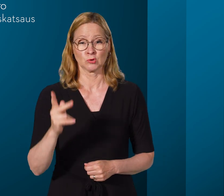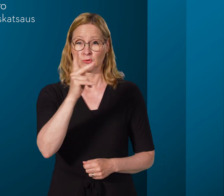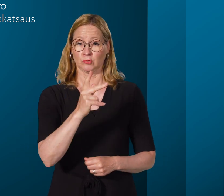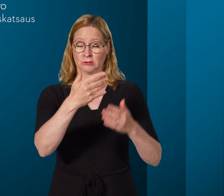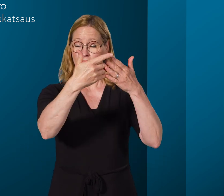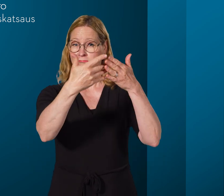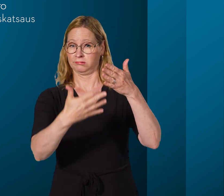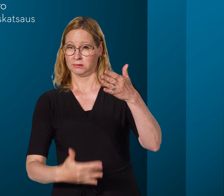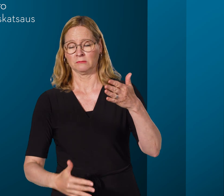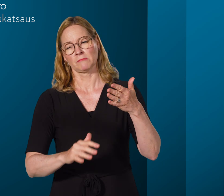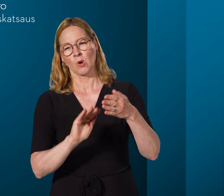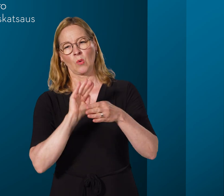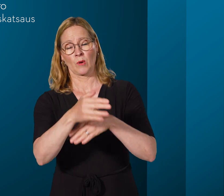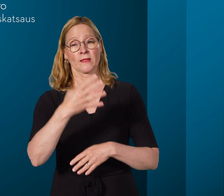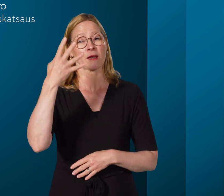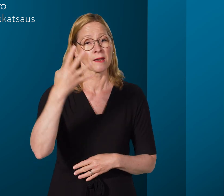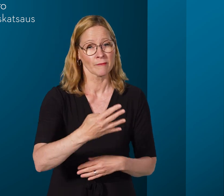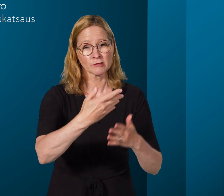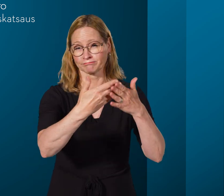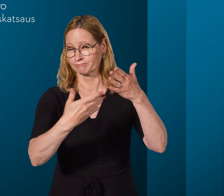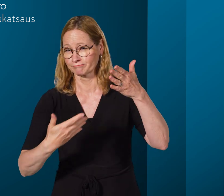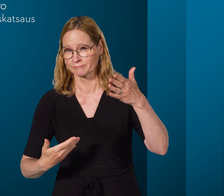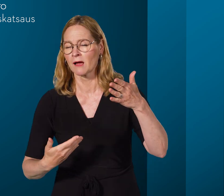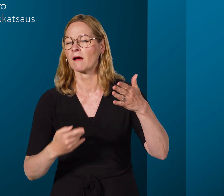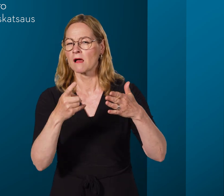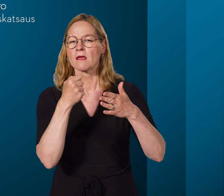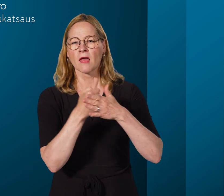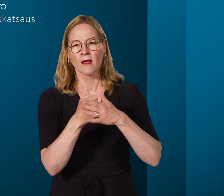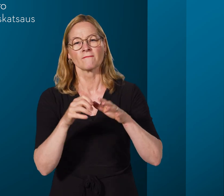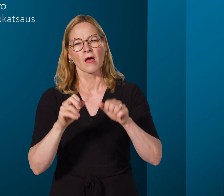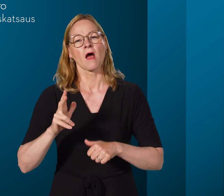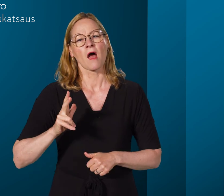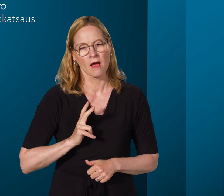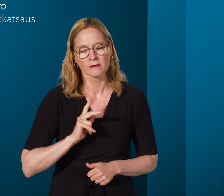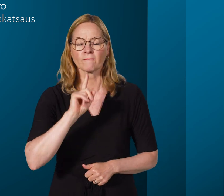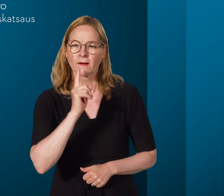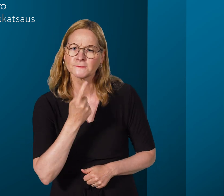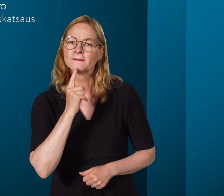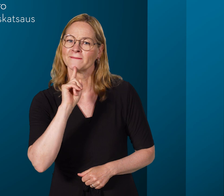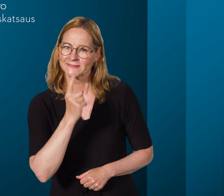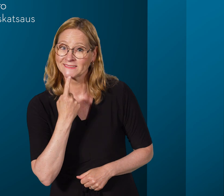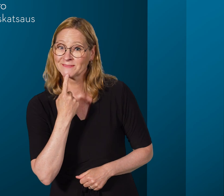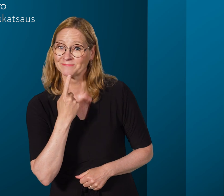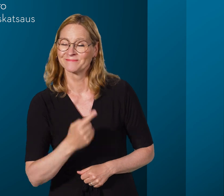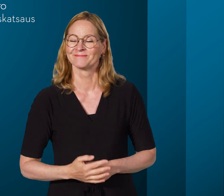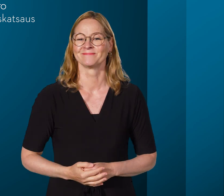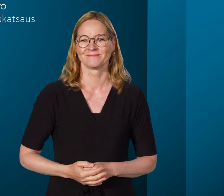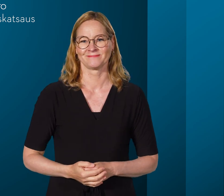Kysymyksiä on kaikkiaan yli 40, joten vastaamiseen kannattaa varata aikaa.